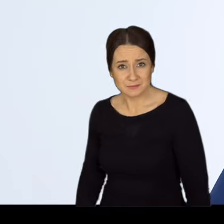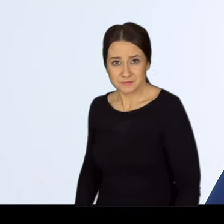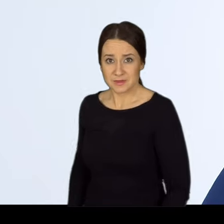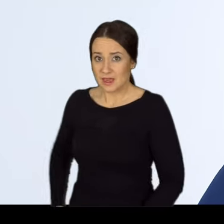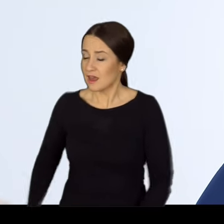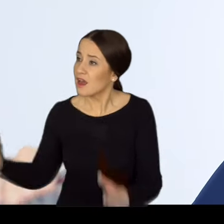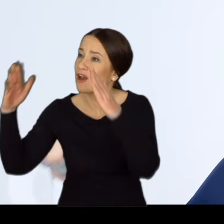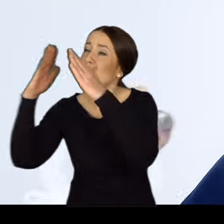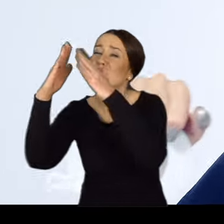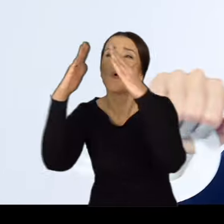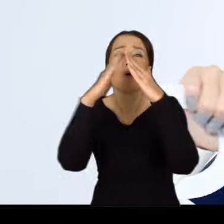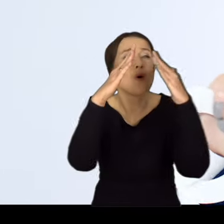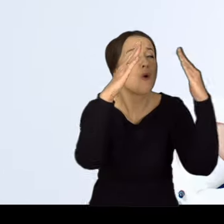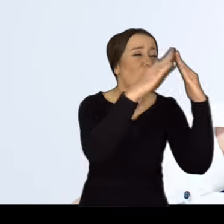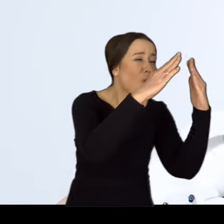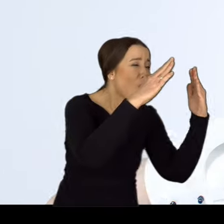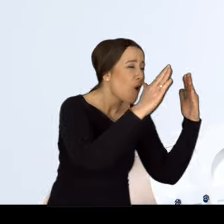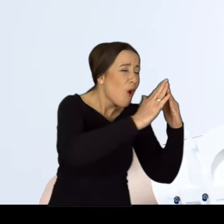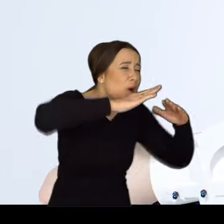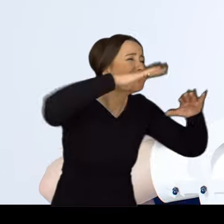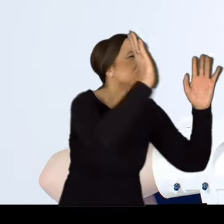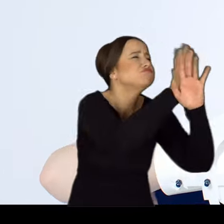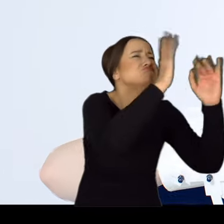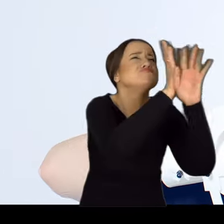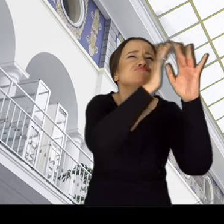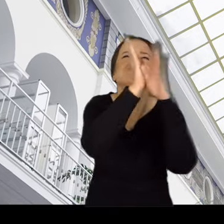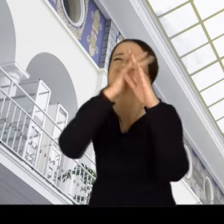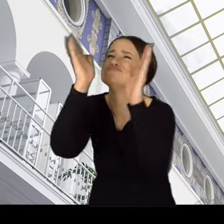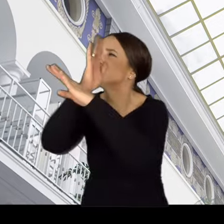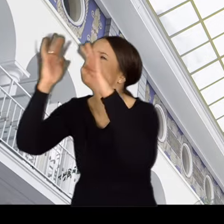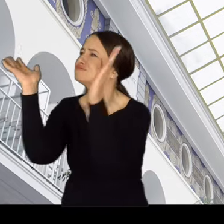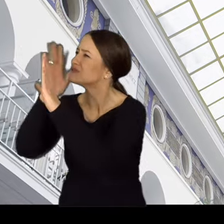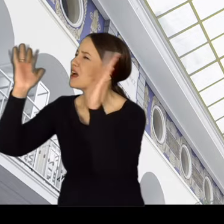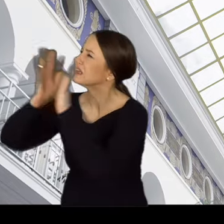A jeśli zerwie dach